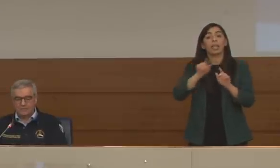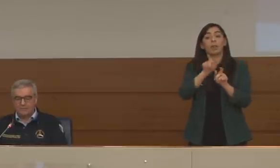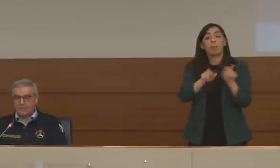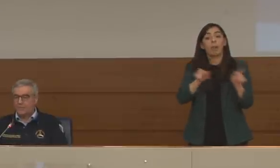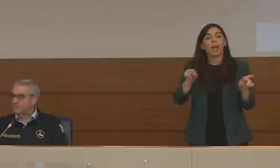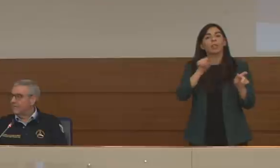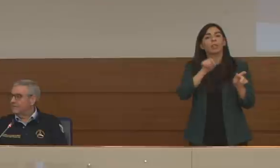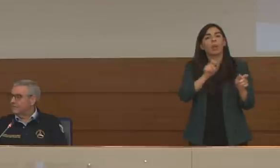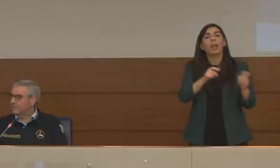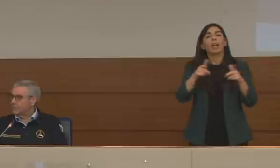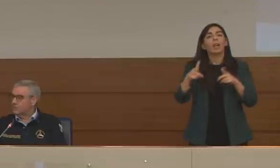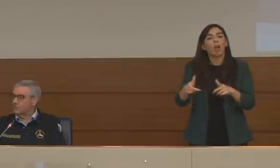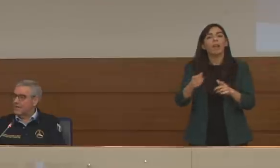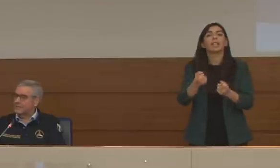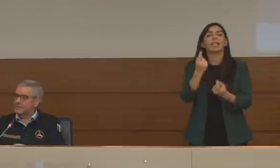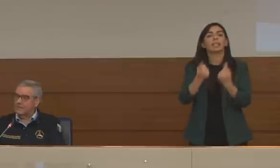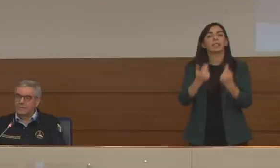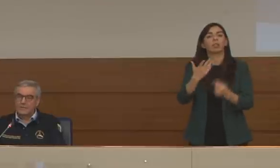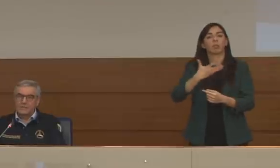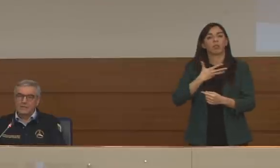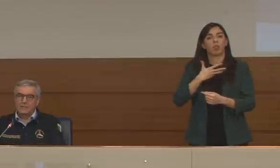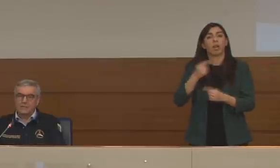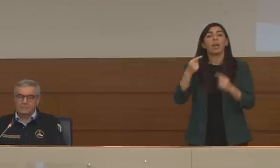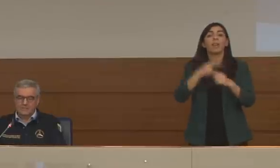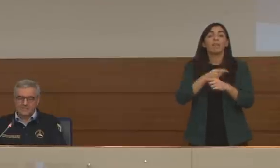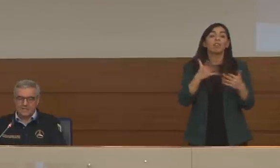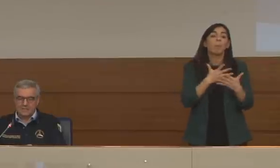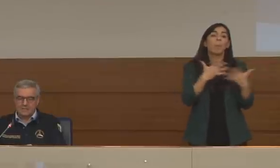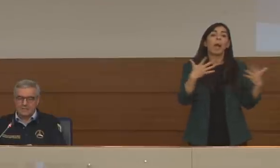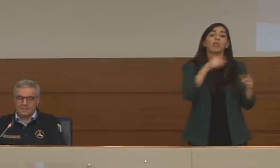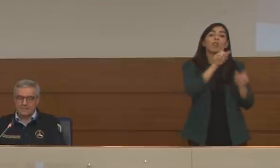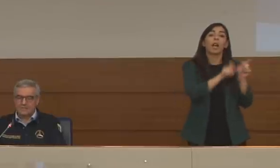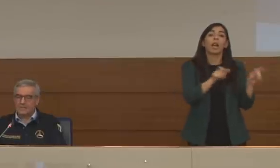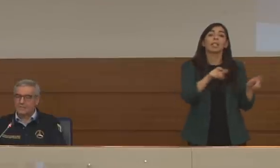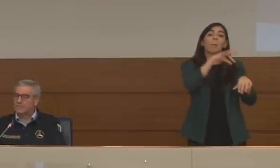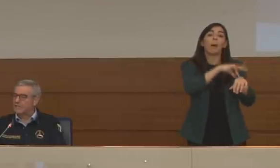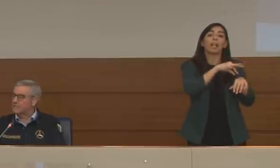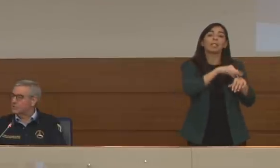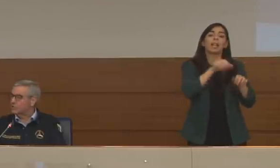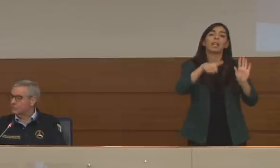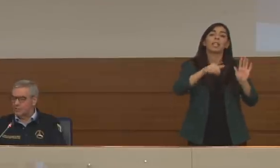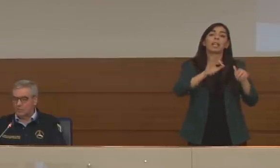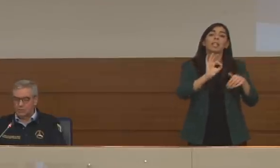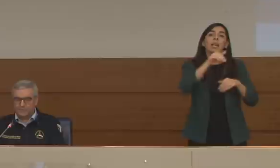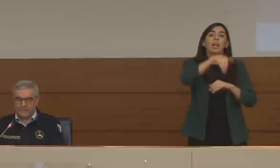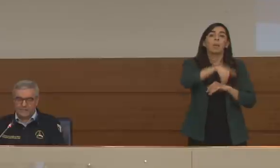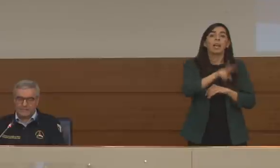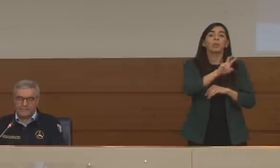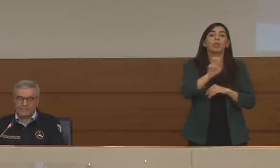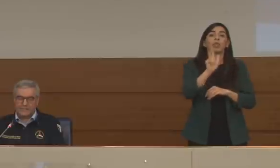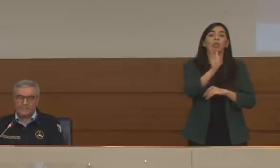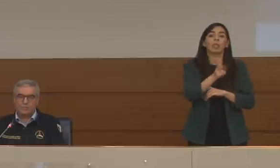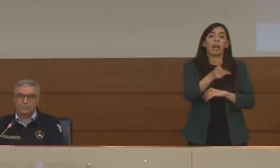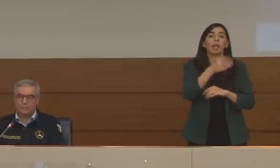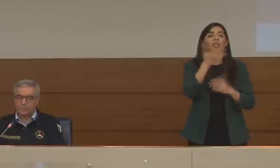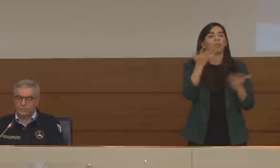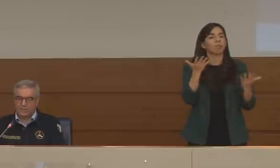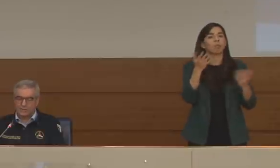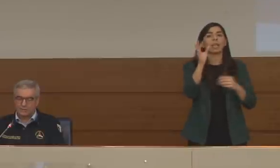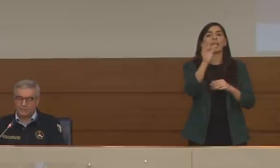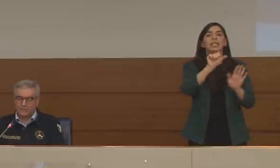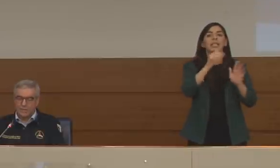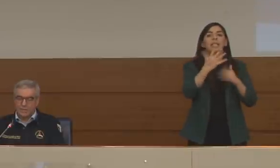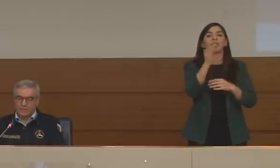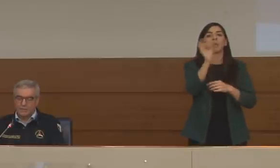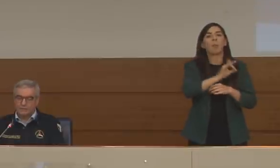Mentre la maggior parte dei pazienti, 60.313 pari al 65% del totale,